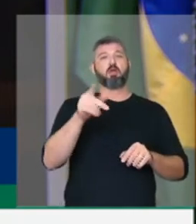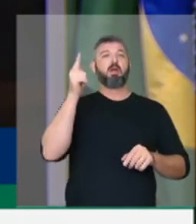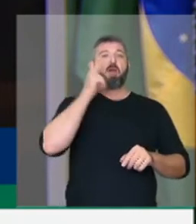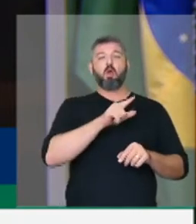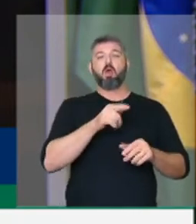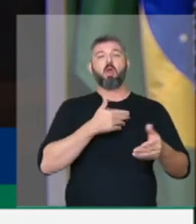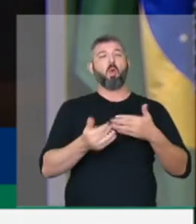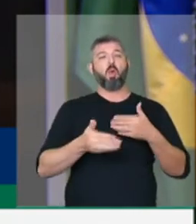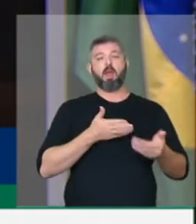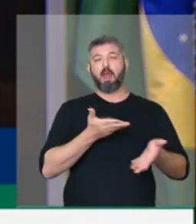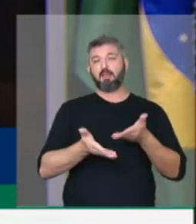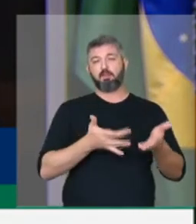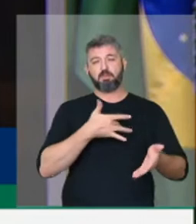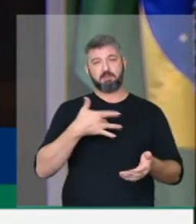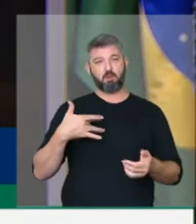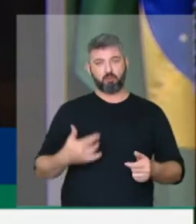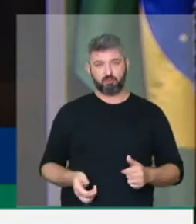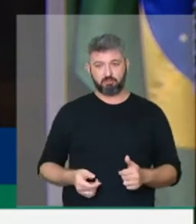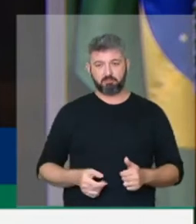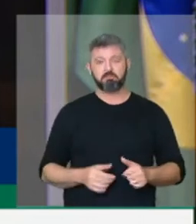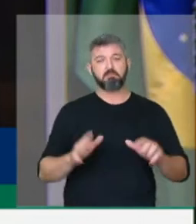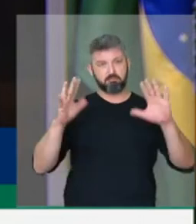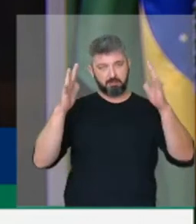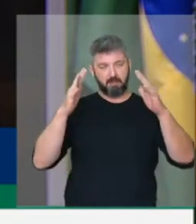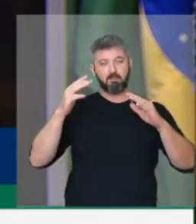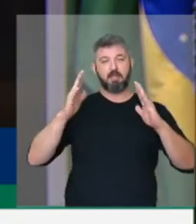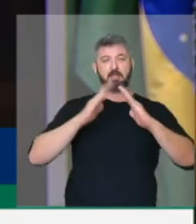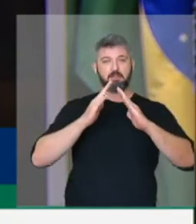DE SAÚDE. PARABÉNS A SANTAS CASAS, AOS FILANTRÓPICOS, A